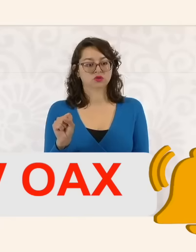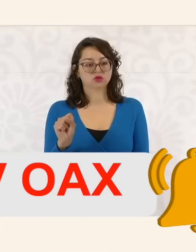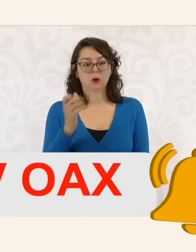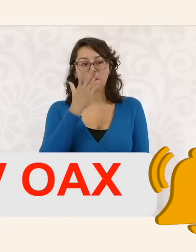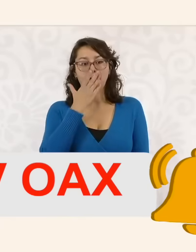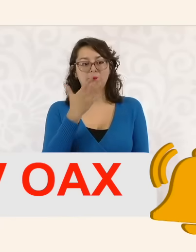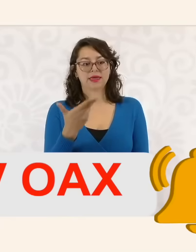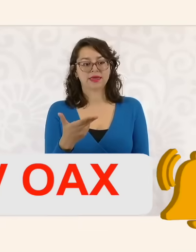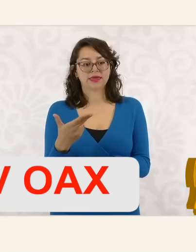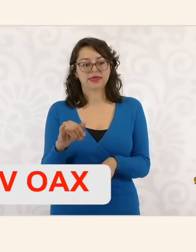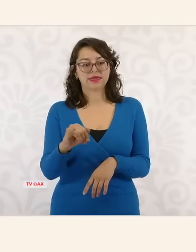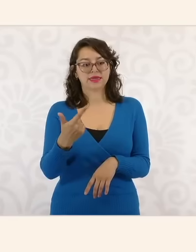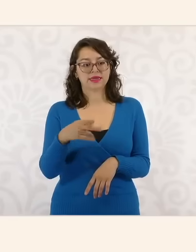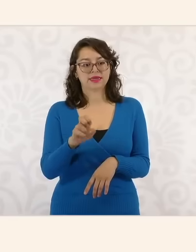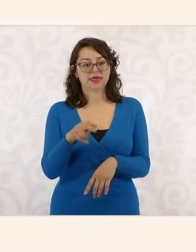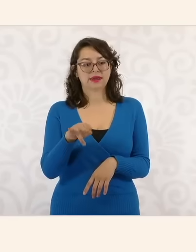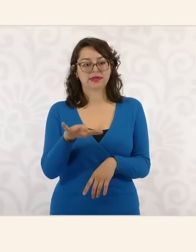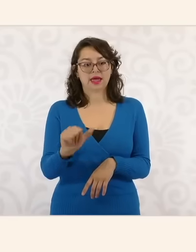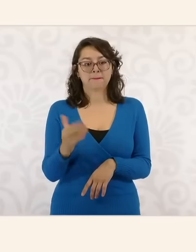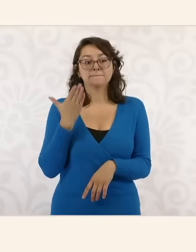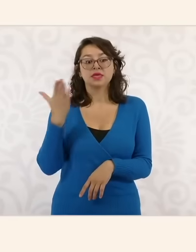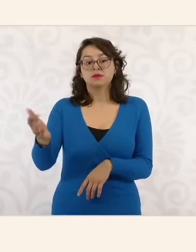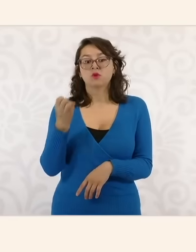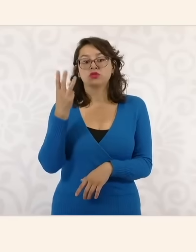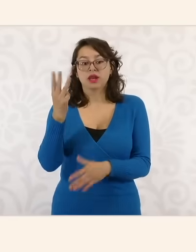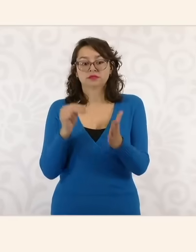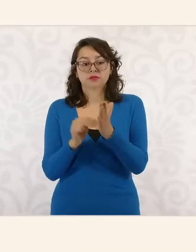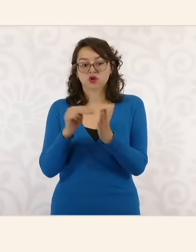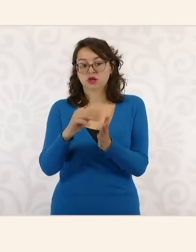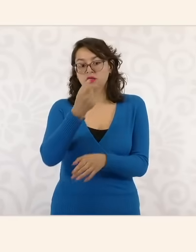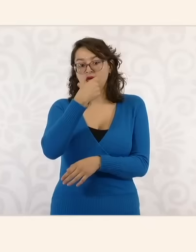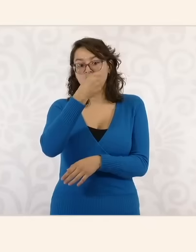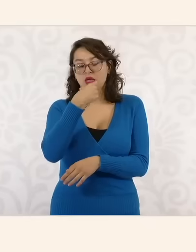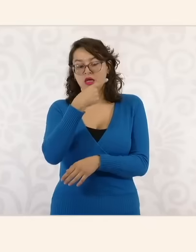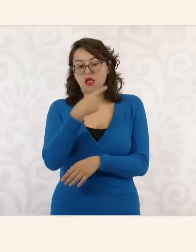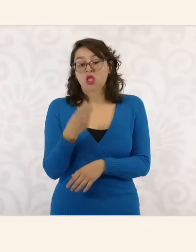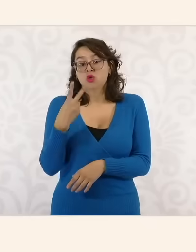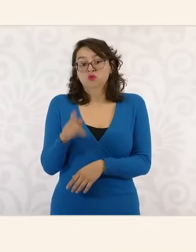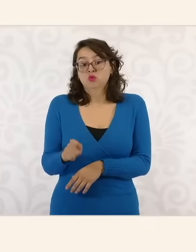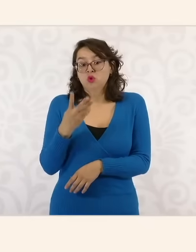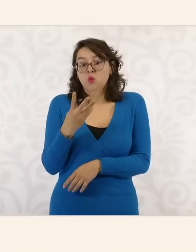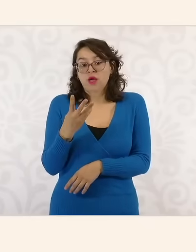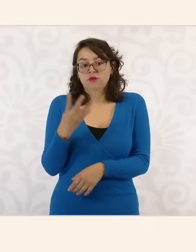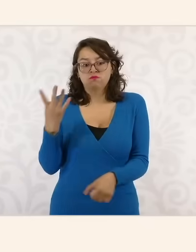Les hemos pedido 3,000ones de piezas y no han entregado de esas 2.4 m000000es. Si ustedes